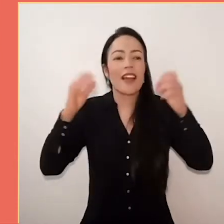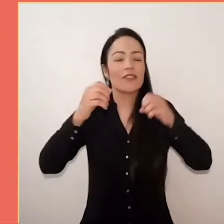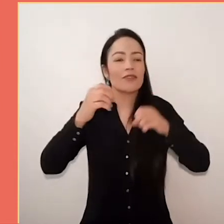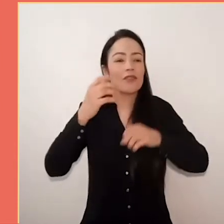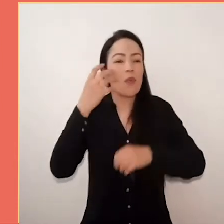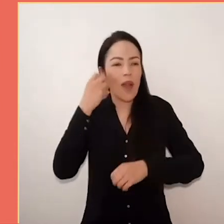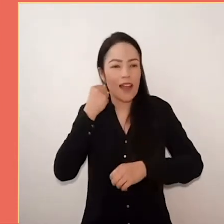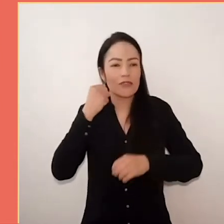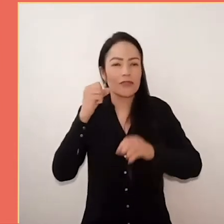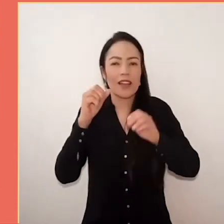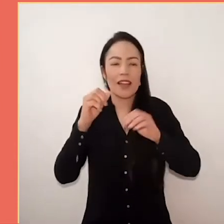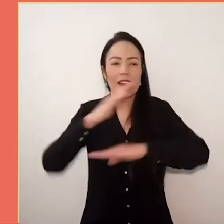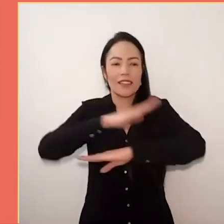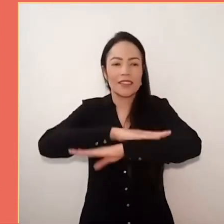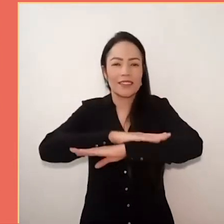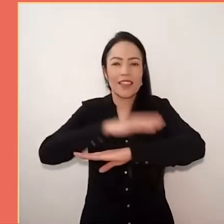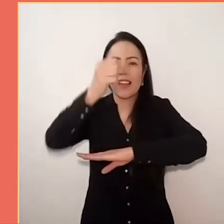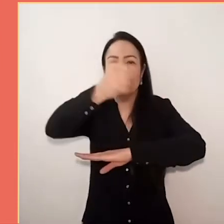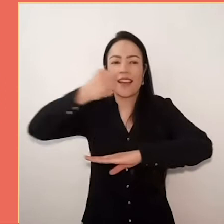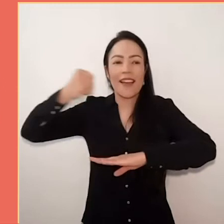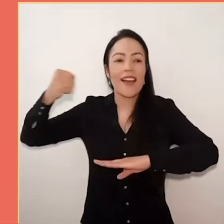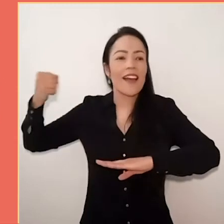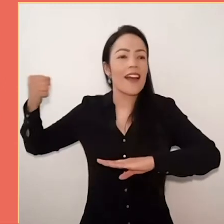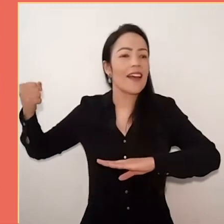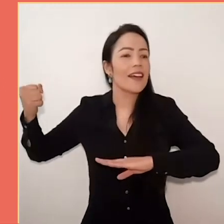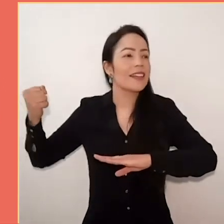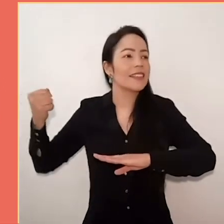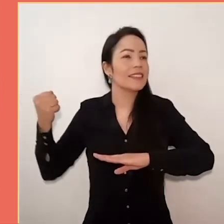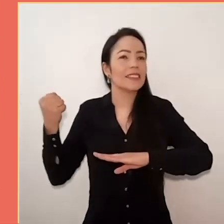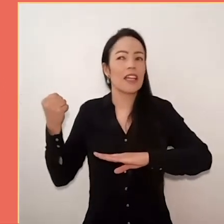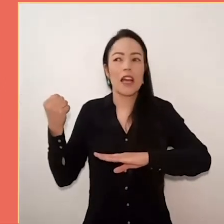eu e minha prima, quase irmã, abrimos as janelas do quarto